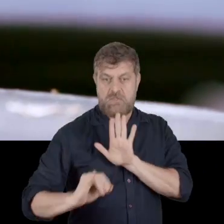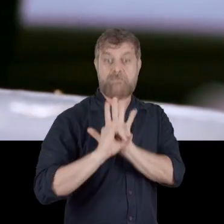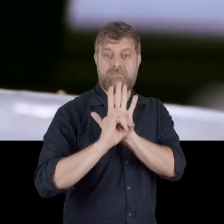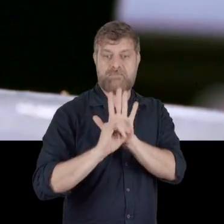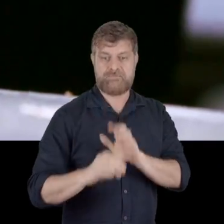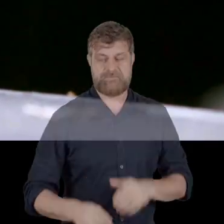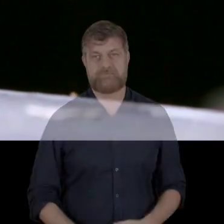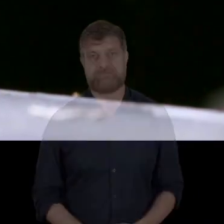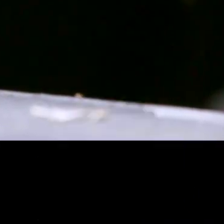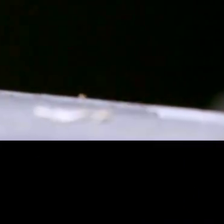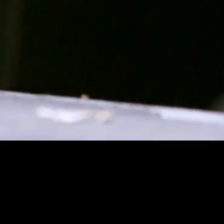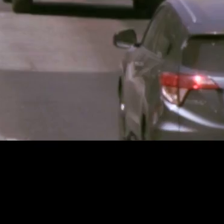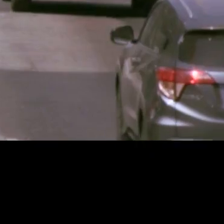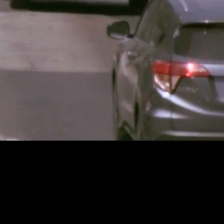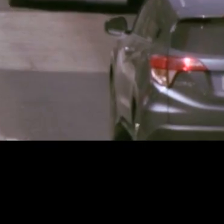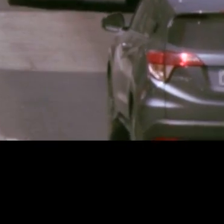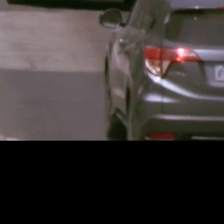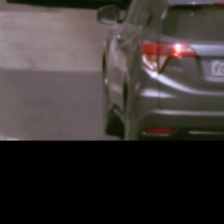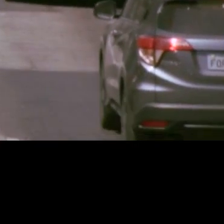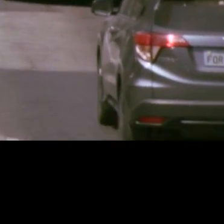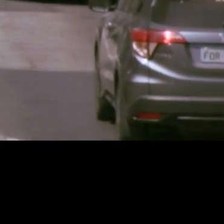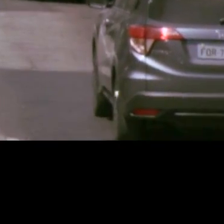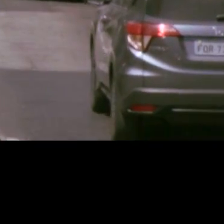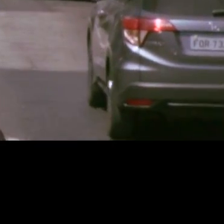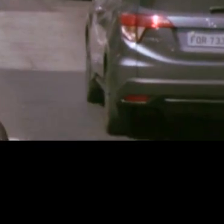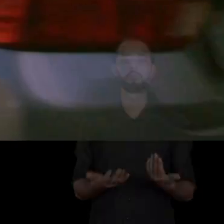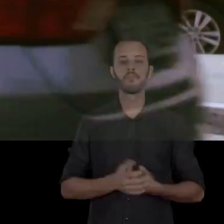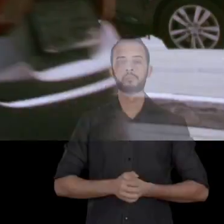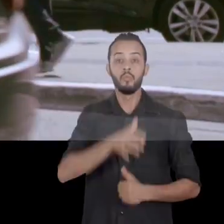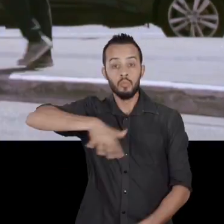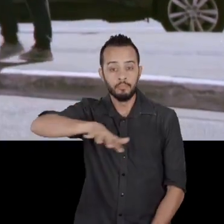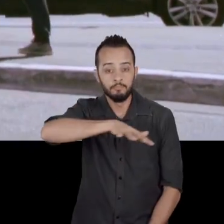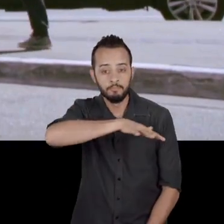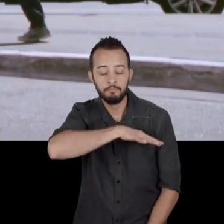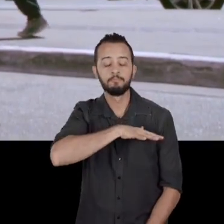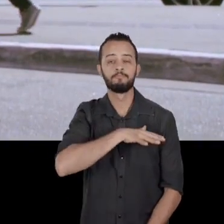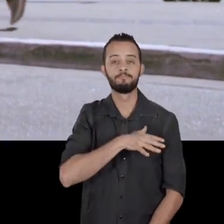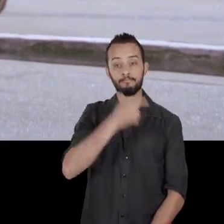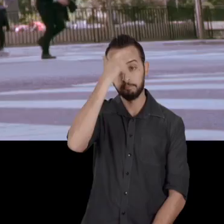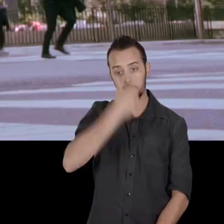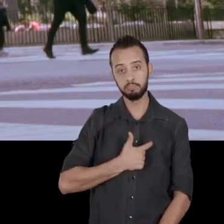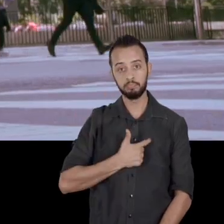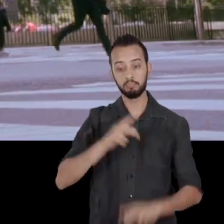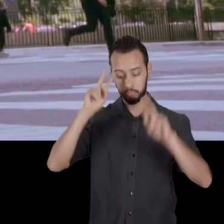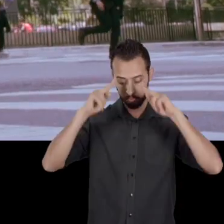[Música]